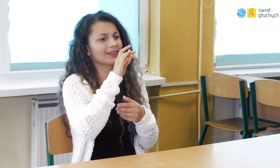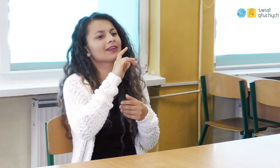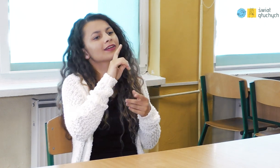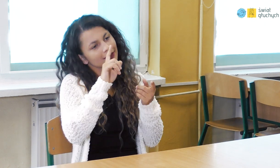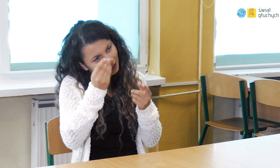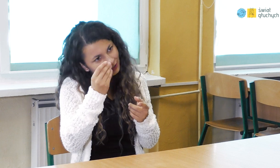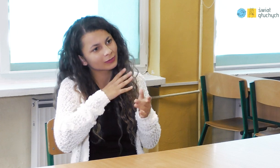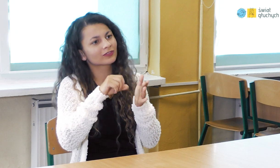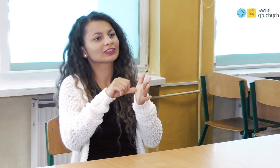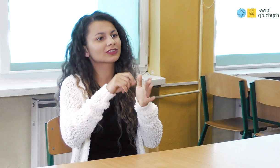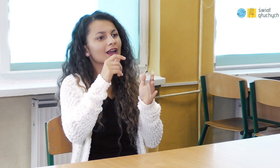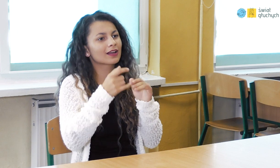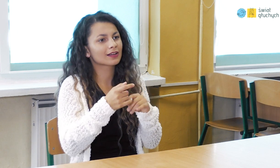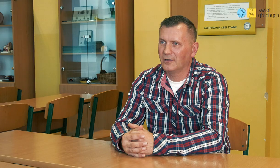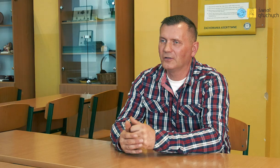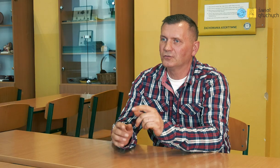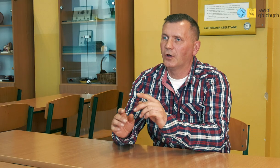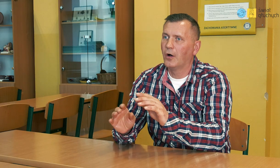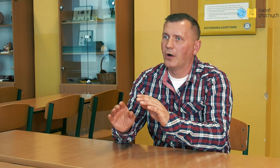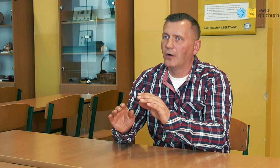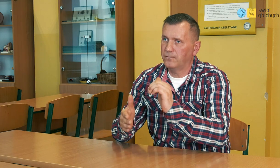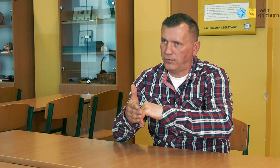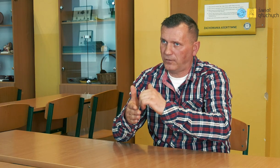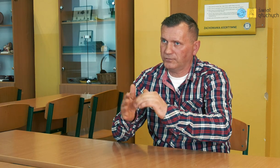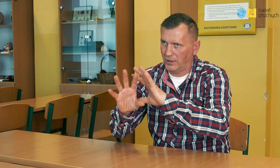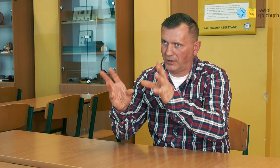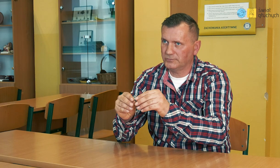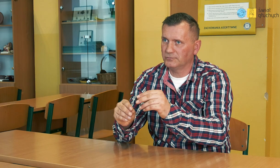Razem z wychowawcą?